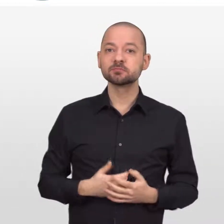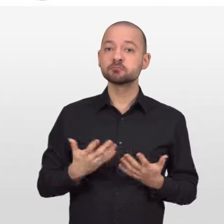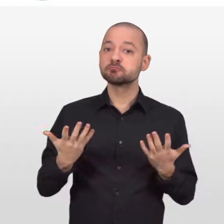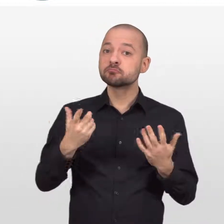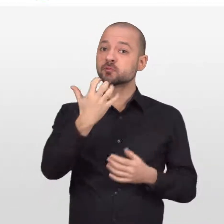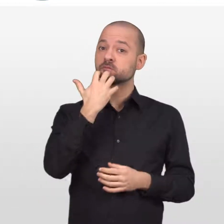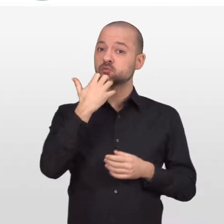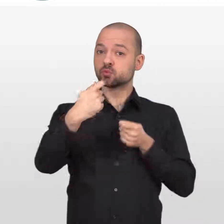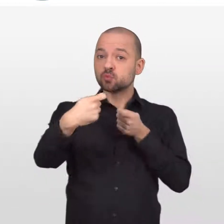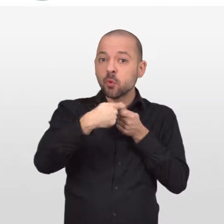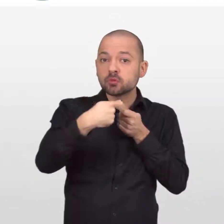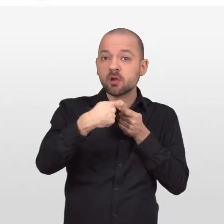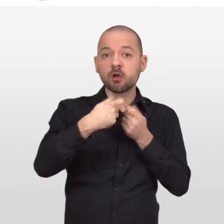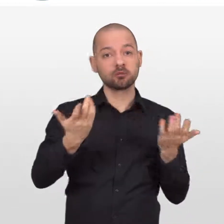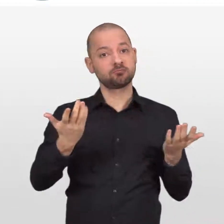Falls Sie uns kontaktieren möchten, V případě, že byste nás chtěli kontaktovat,